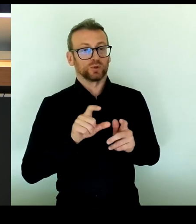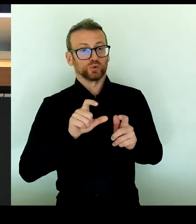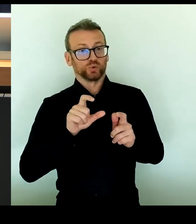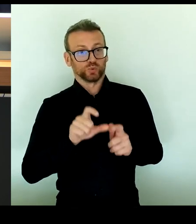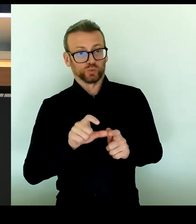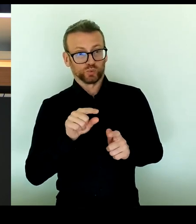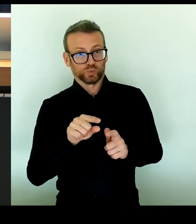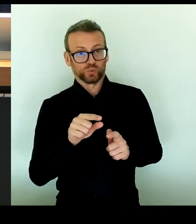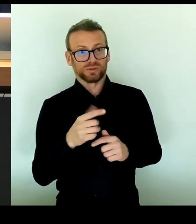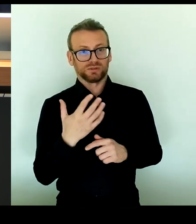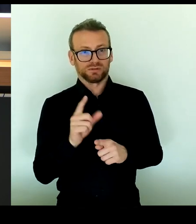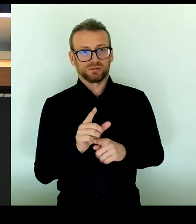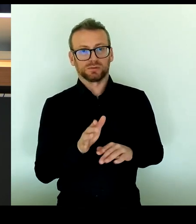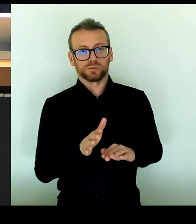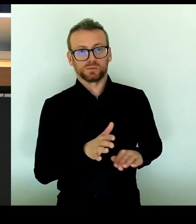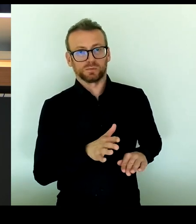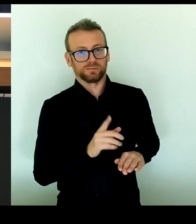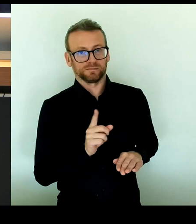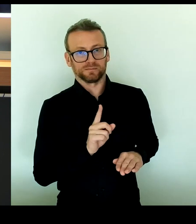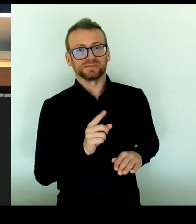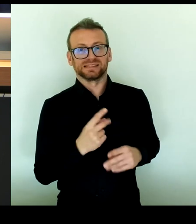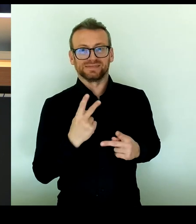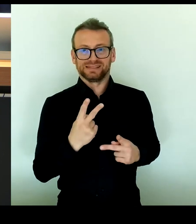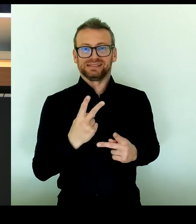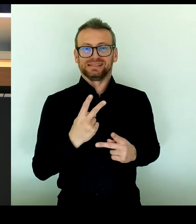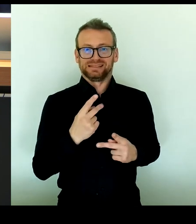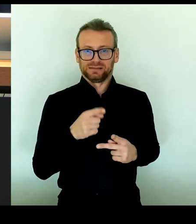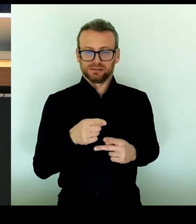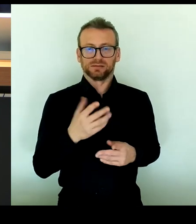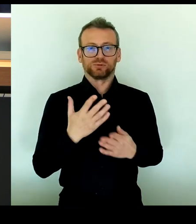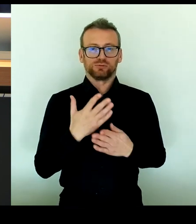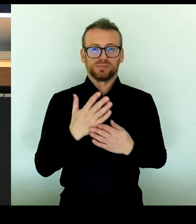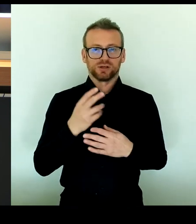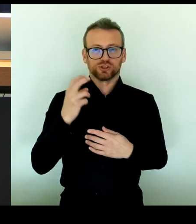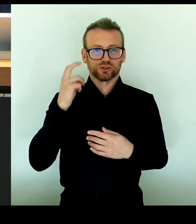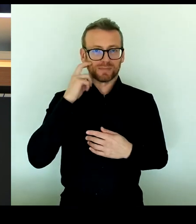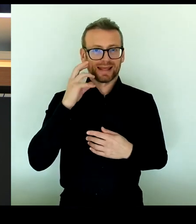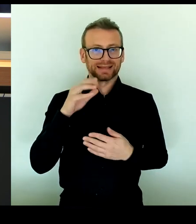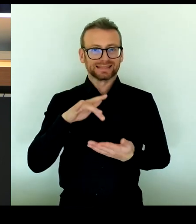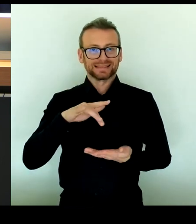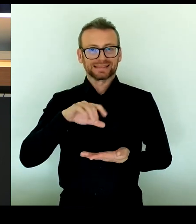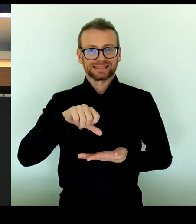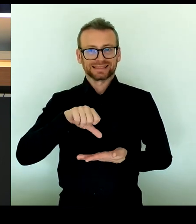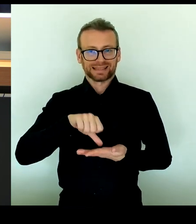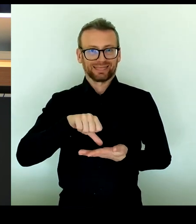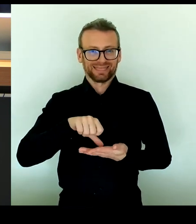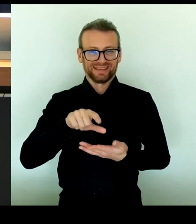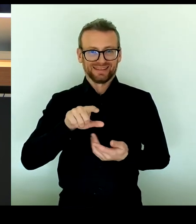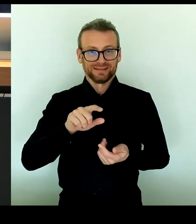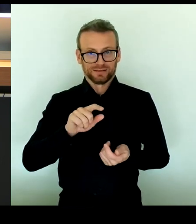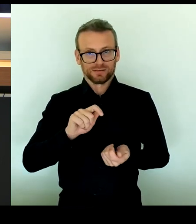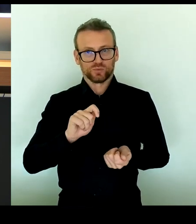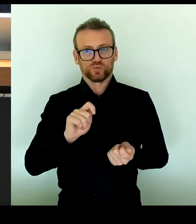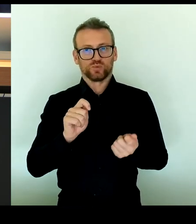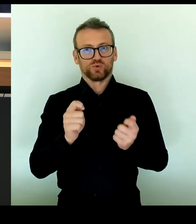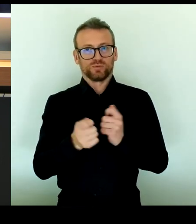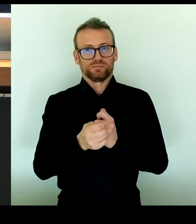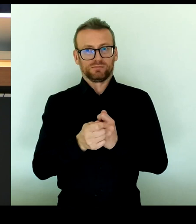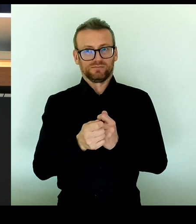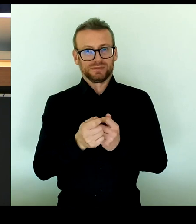Ich bin der Meinung, wir müssen endlich dafür Sorge tragen, dass, wenn diese Konferenzen tagen und sich eine Meinung gebildet wird, dass die auch allgemeinverbindlich